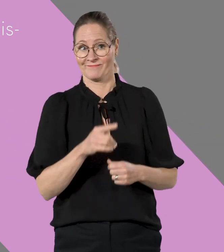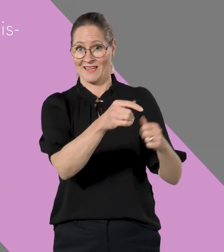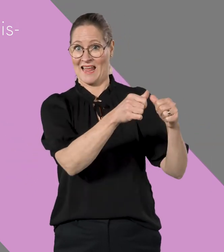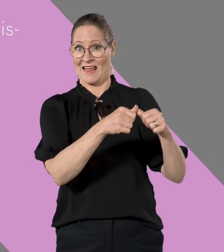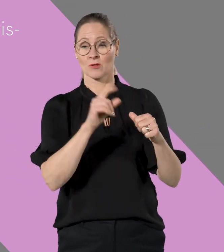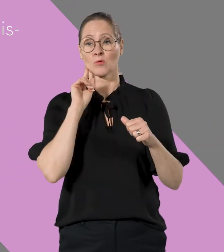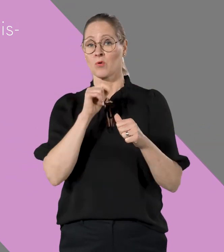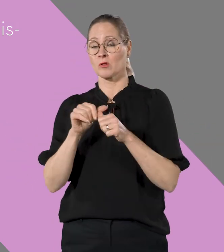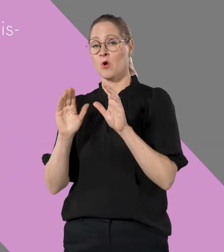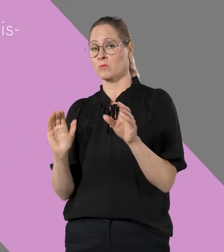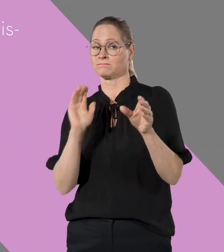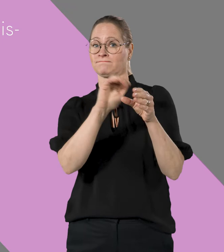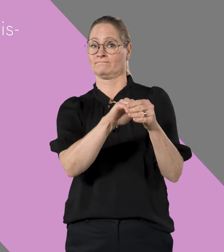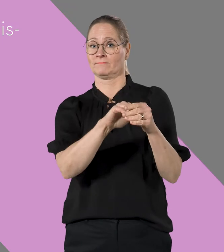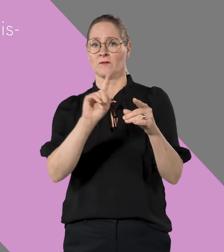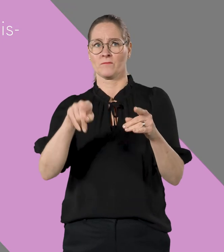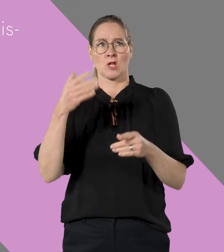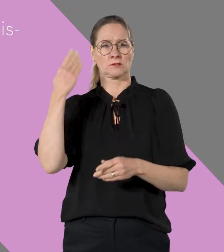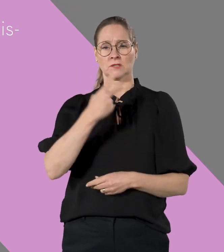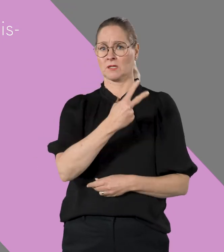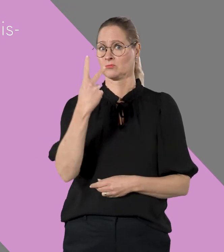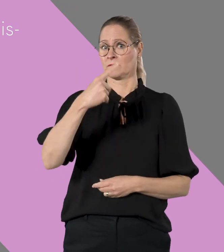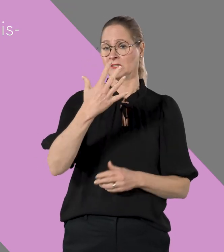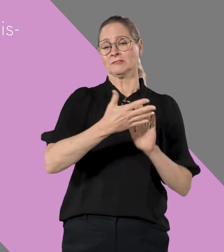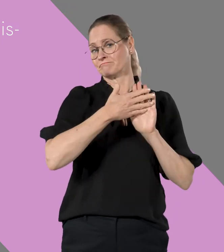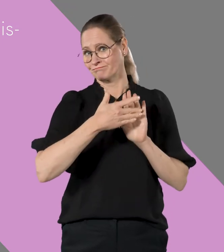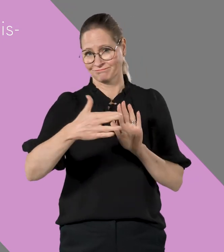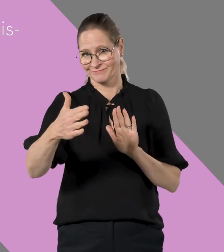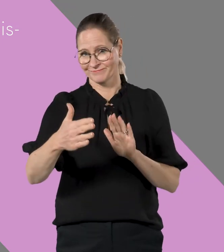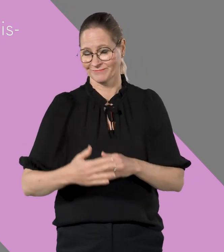Kuurojen Liitto on ollut liiton jäsen vuodesta 2015.